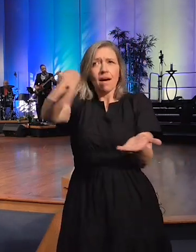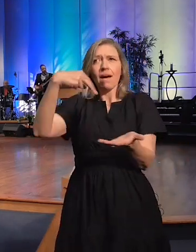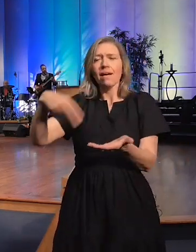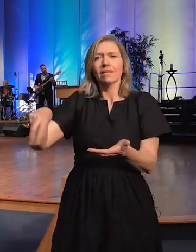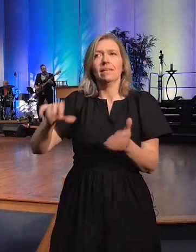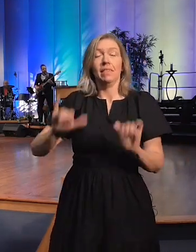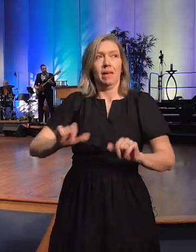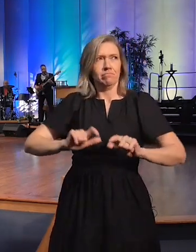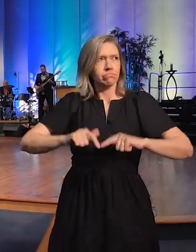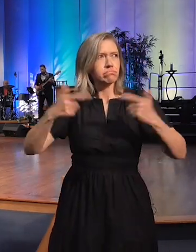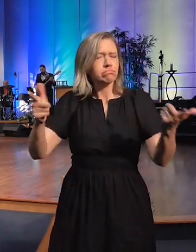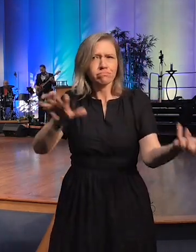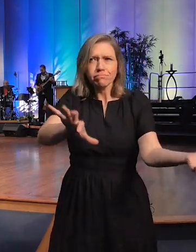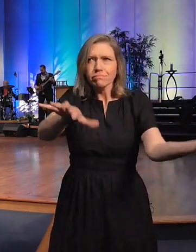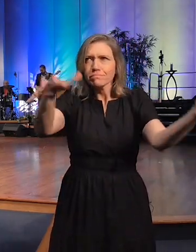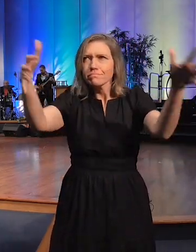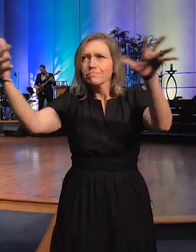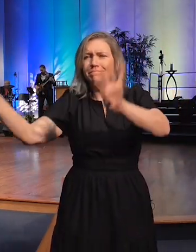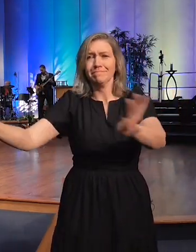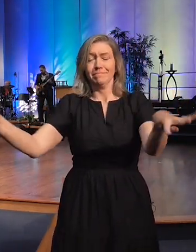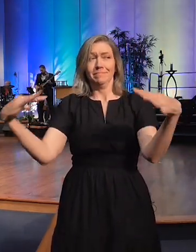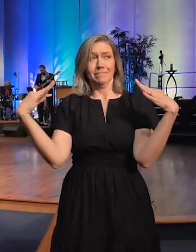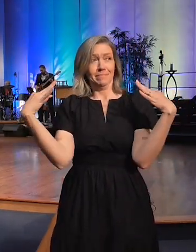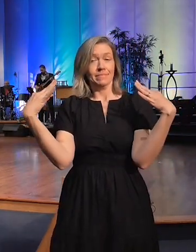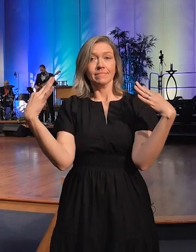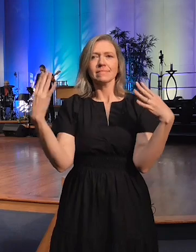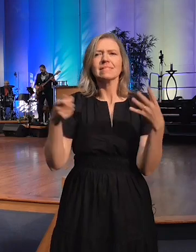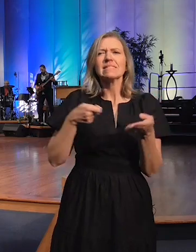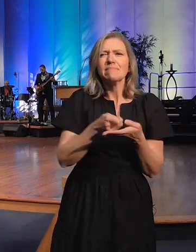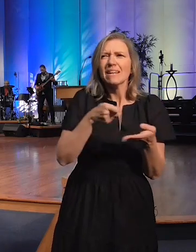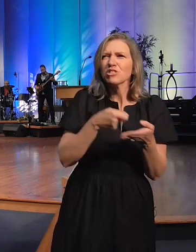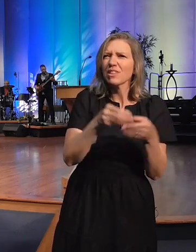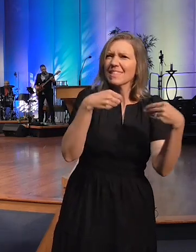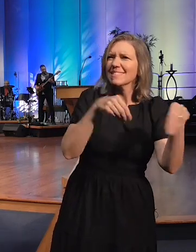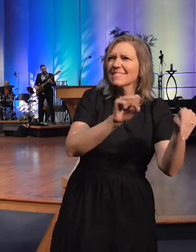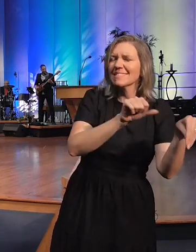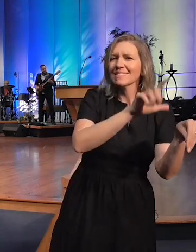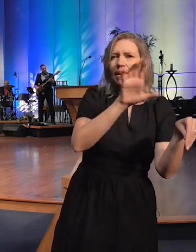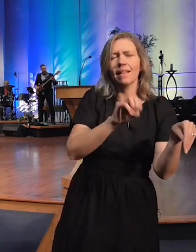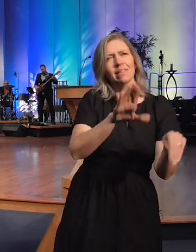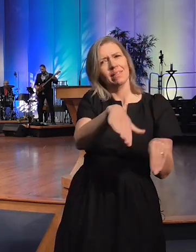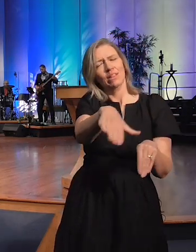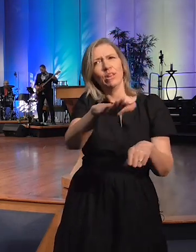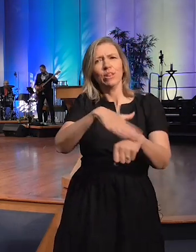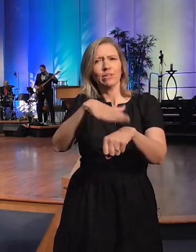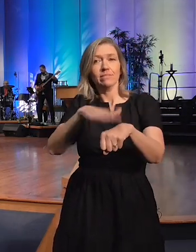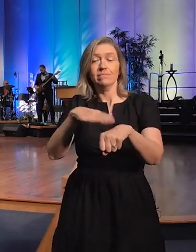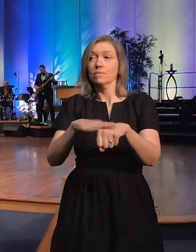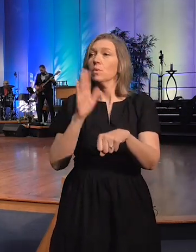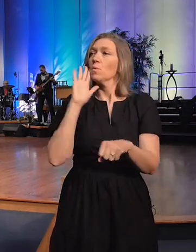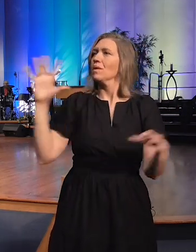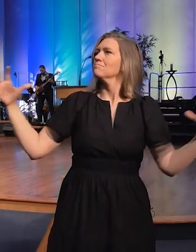no inició una espátula antidisturbios di un vigía vamos a hacer una comida al aire libre mientras temblamos